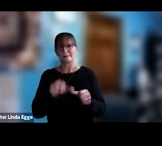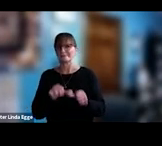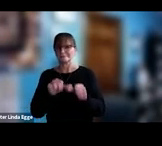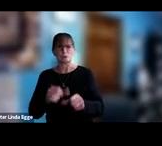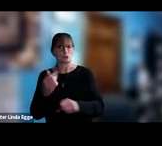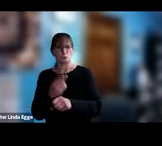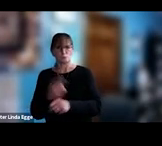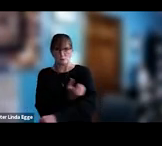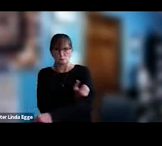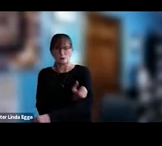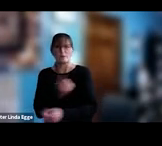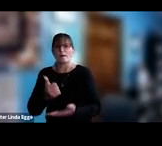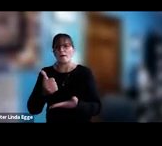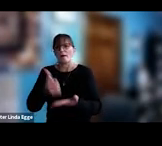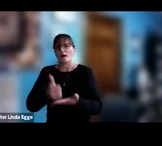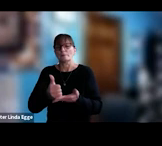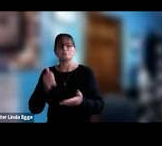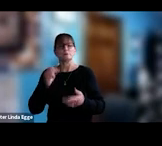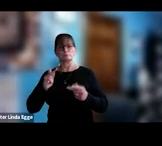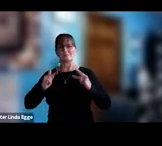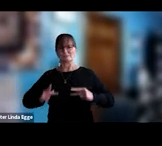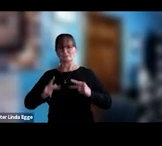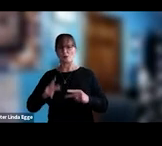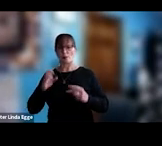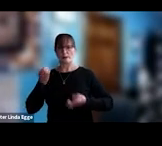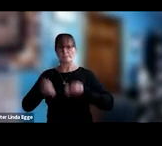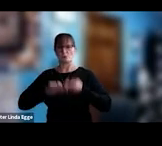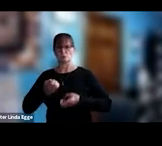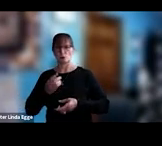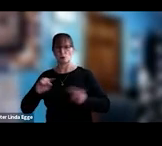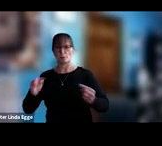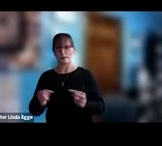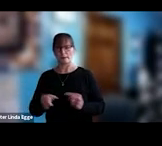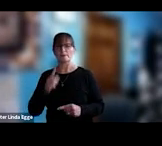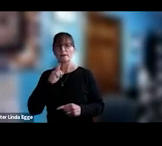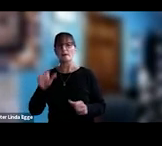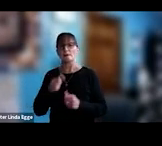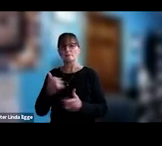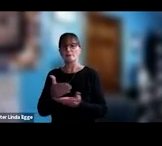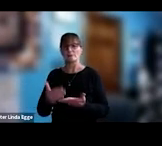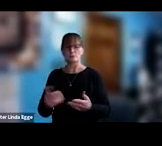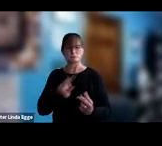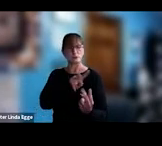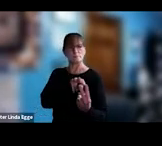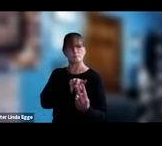es porque le ayuda con su dolor físico y emocional". Otro factor importante para Rachel es que su pareja fue un factor de presión importante